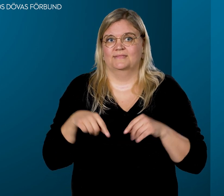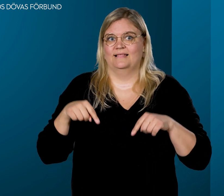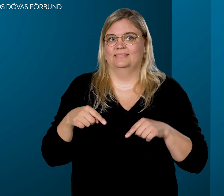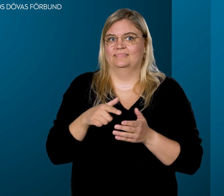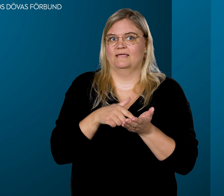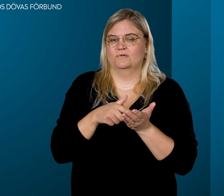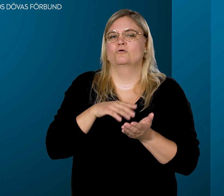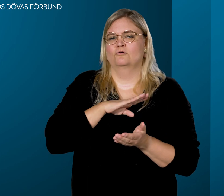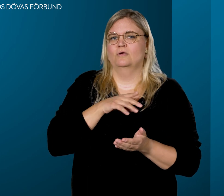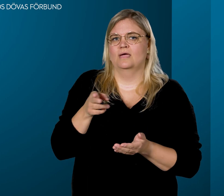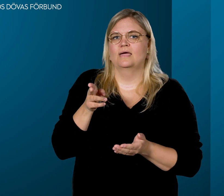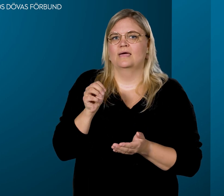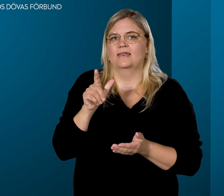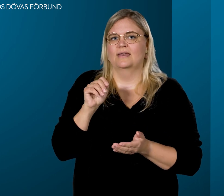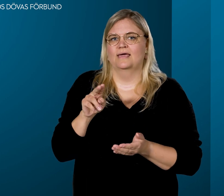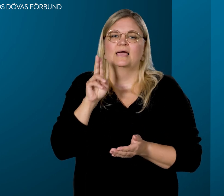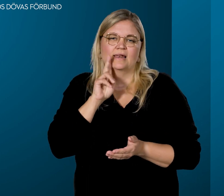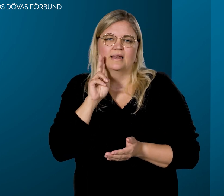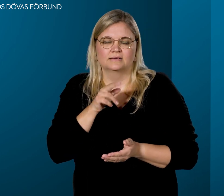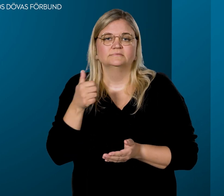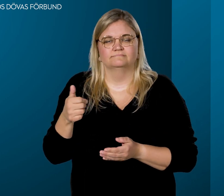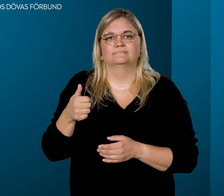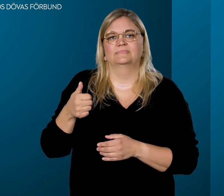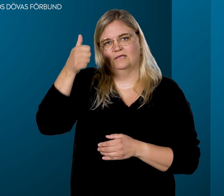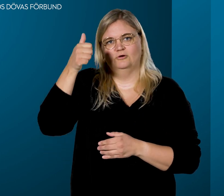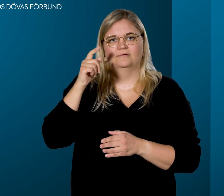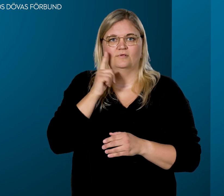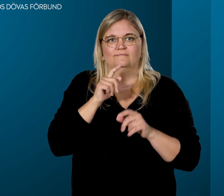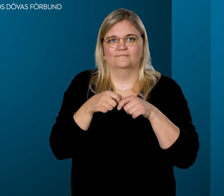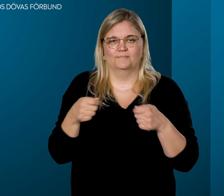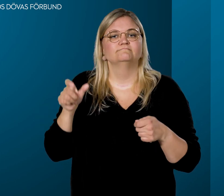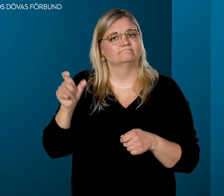I vår intervju berättar Helena Torboli, direktör för Finlands Dövas Förbund, -